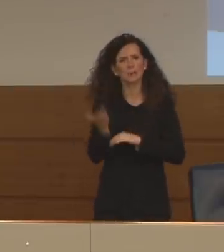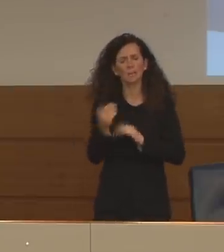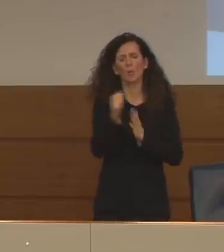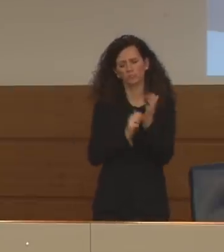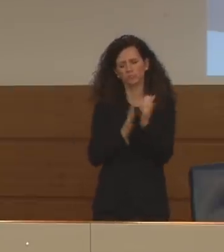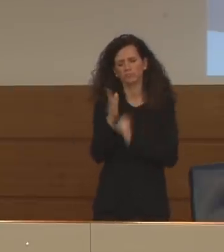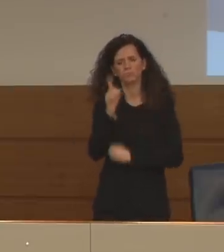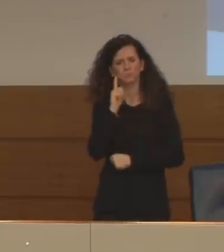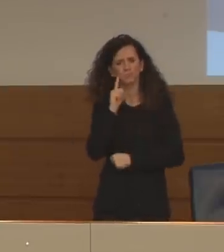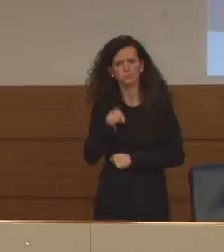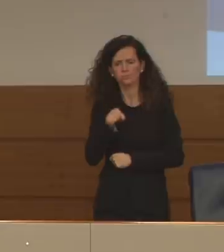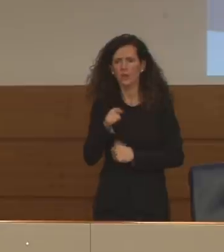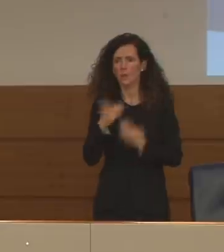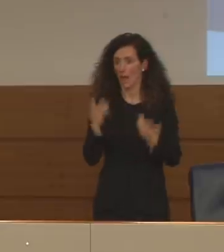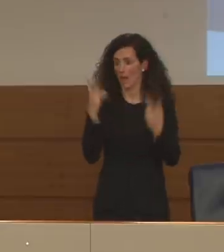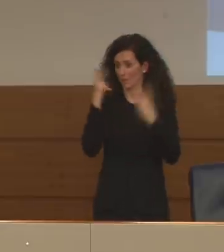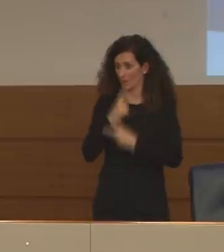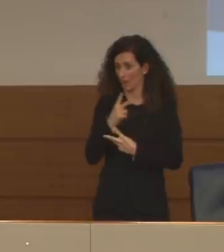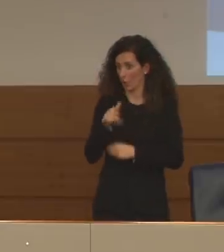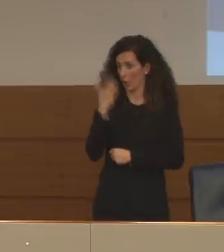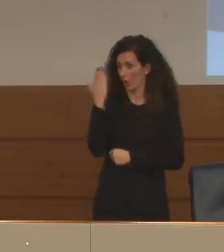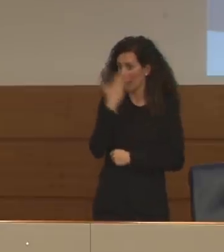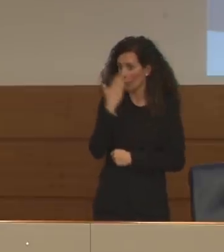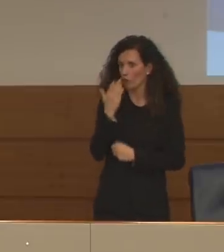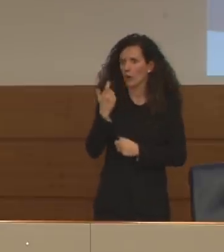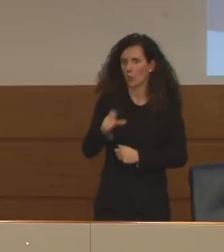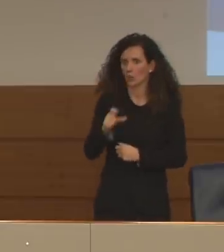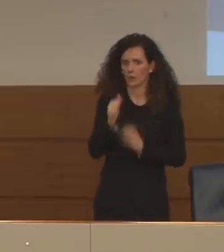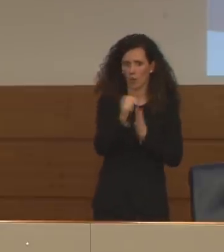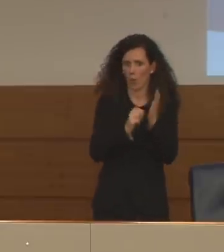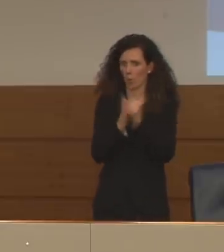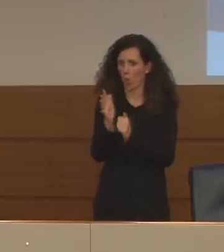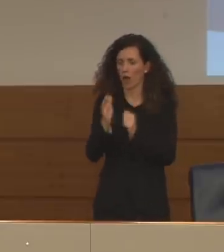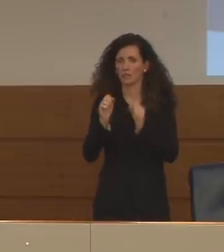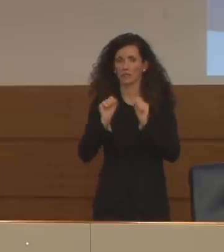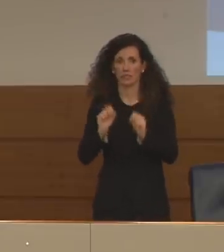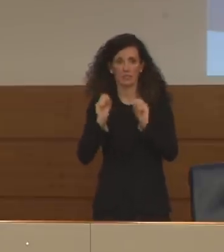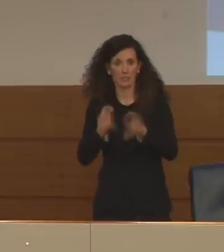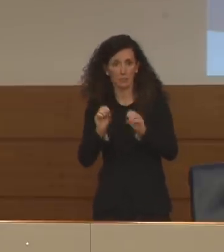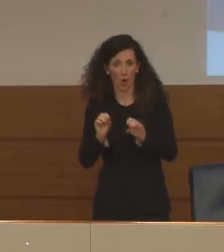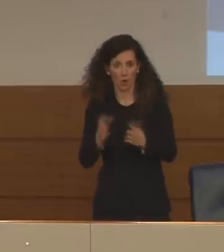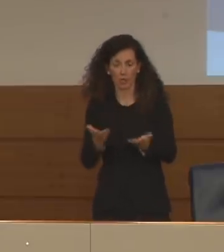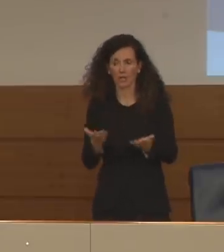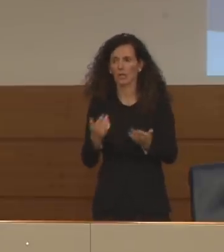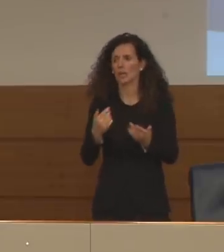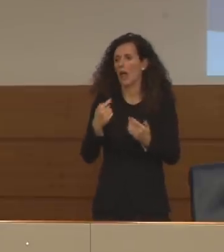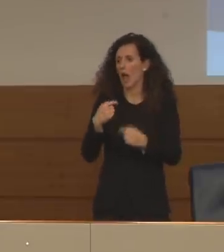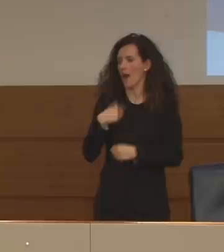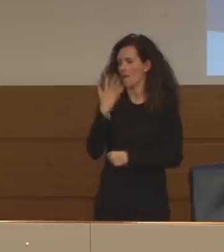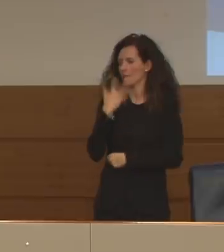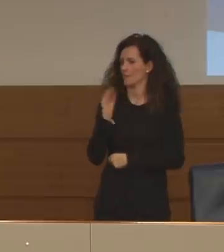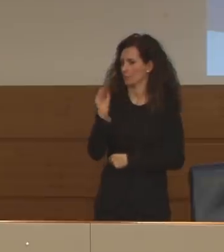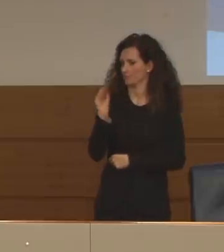errore perché si usano dei guanti sporchi di fatto pur essendo di plastica. Ecco chiedevo questa cosa.